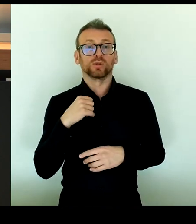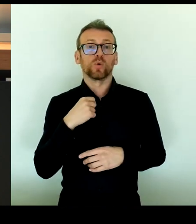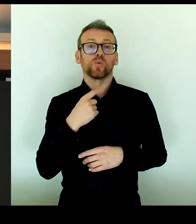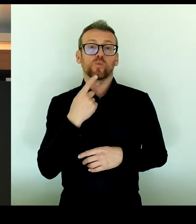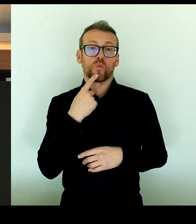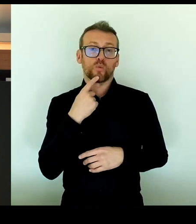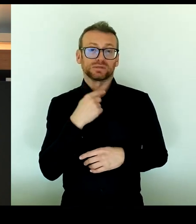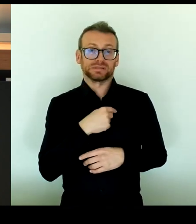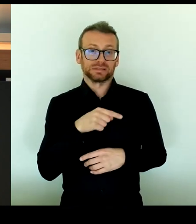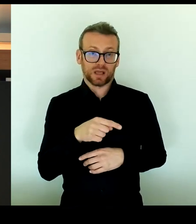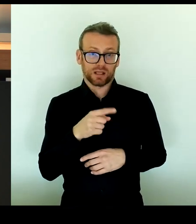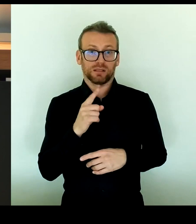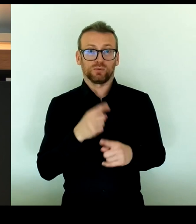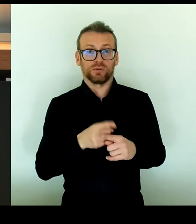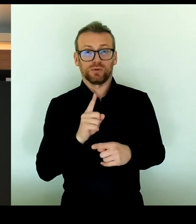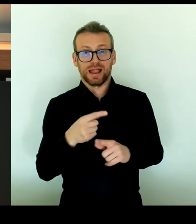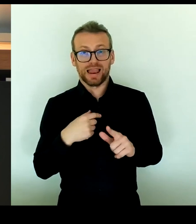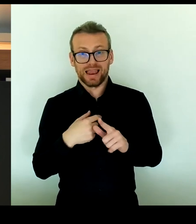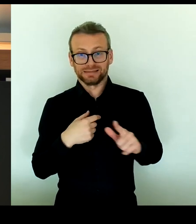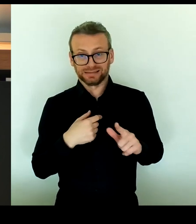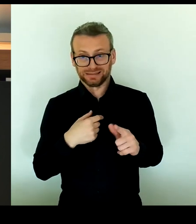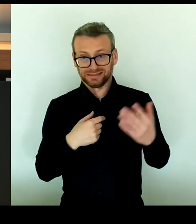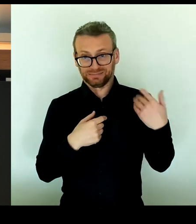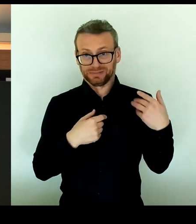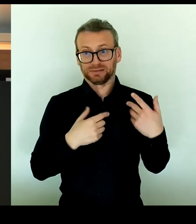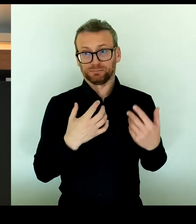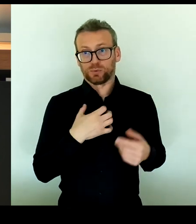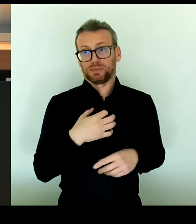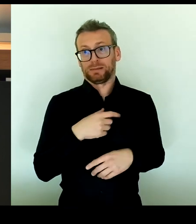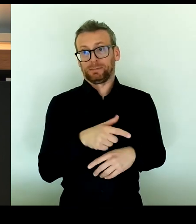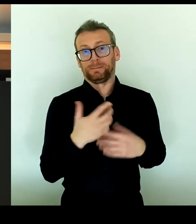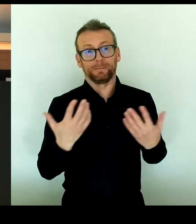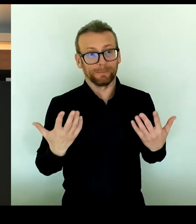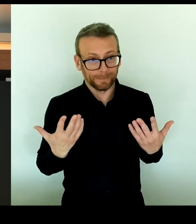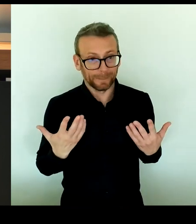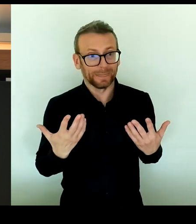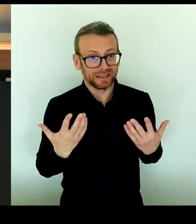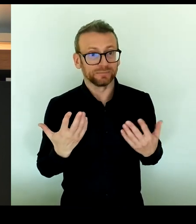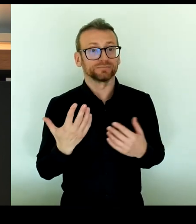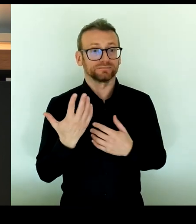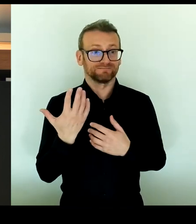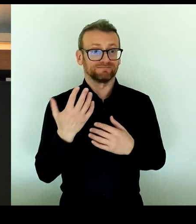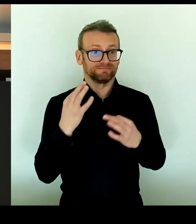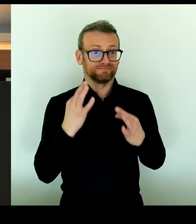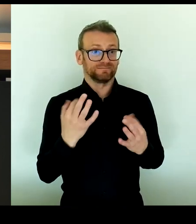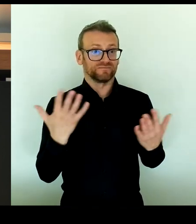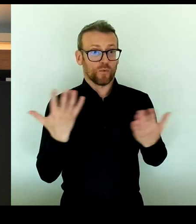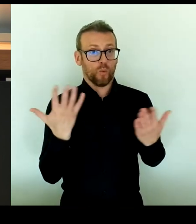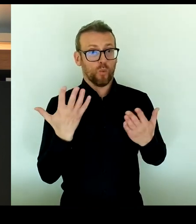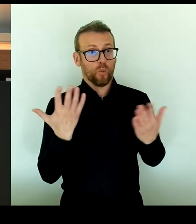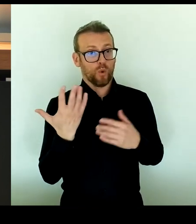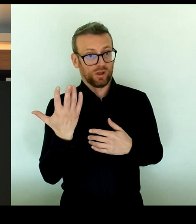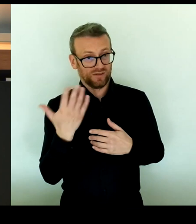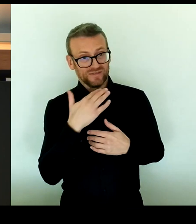Wohnungen in großer Zahl gebaut wurden, geplant wurden, ohne dass die Verkehrsinfrastruktur dort schon hergerichtet ist.